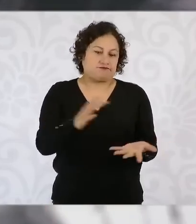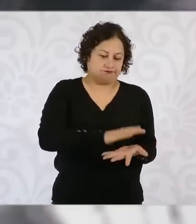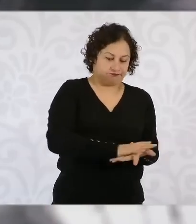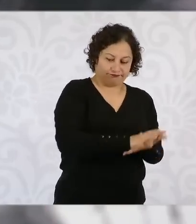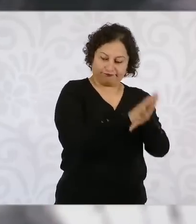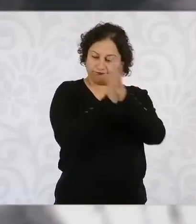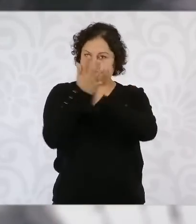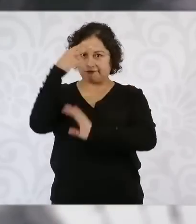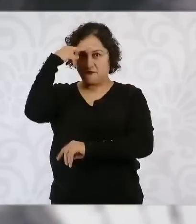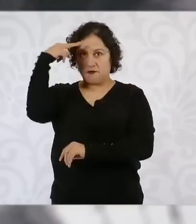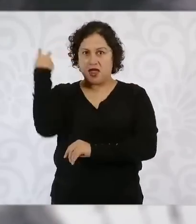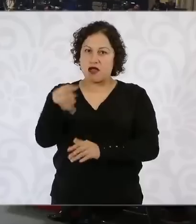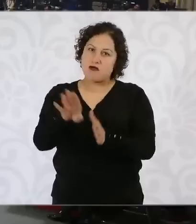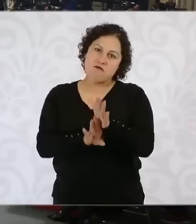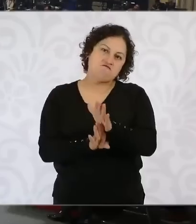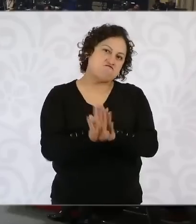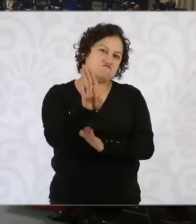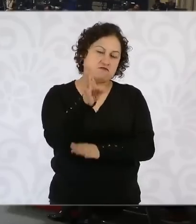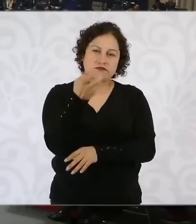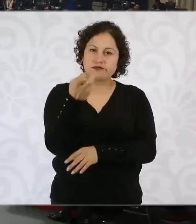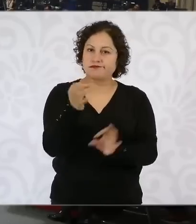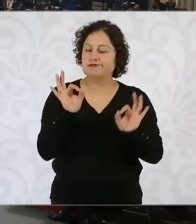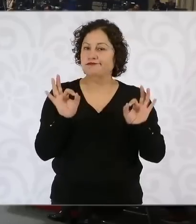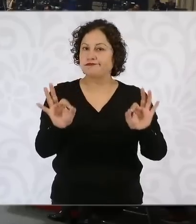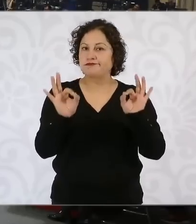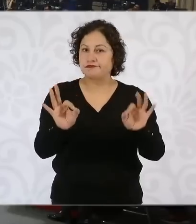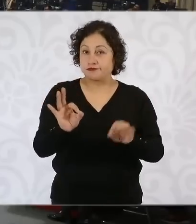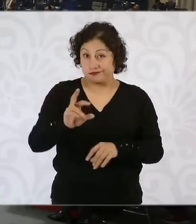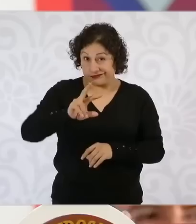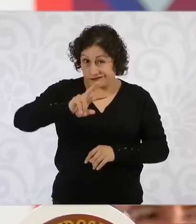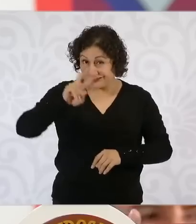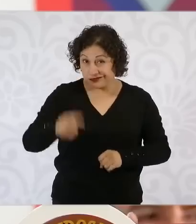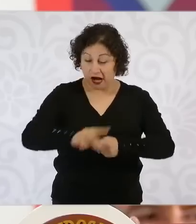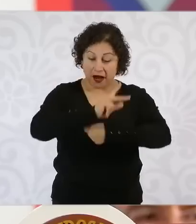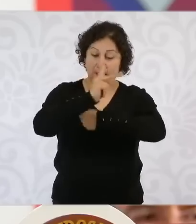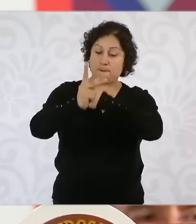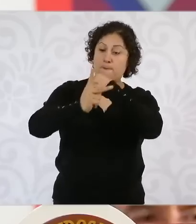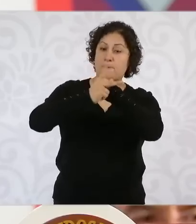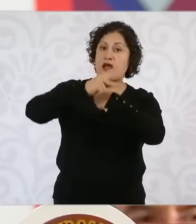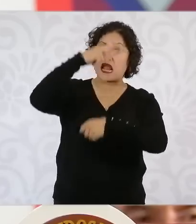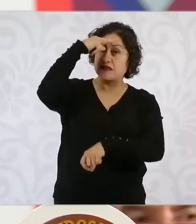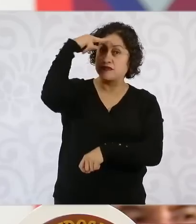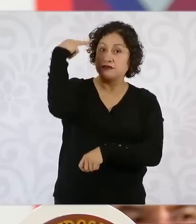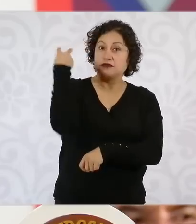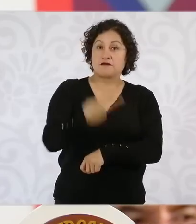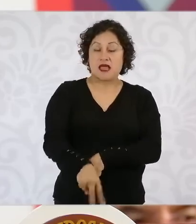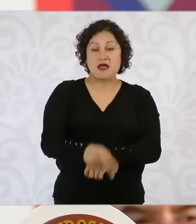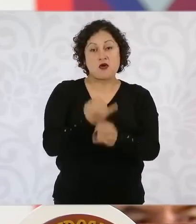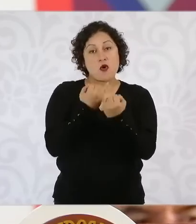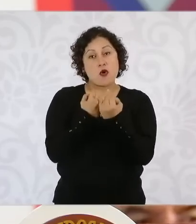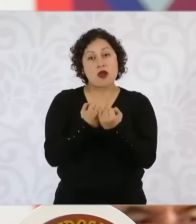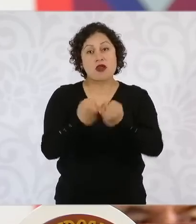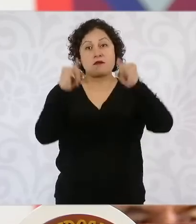muy bueno y la defensa del pueblo de México y la soberanía siempre por encima de todo eh Muy bien